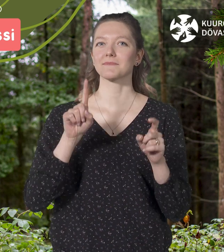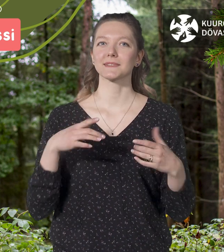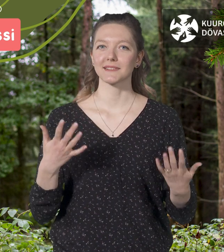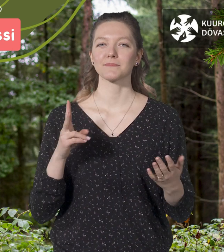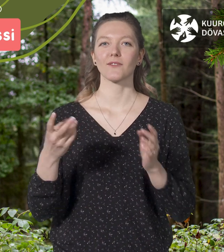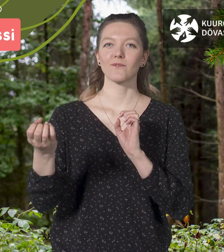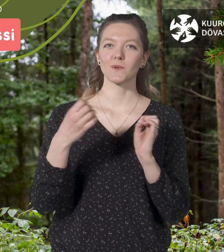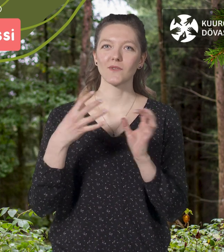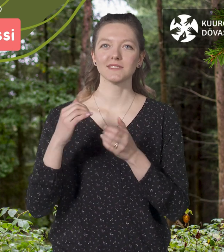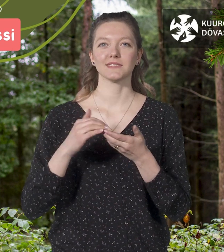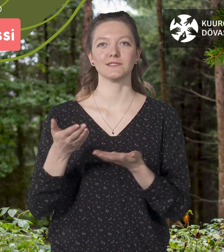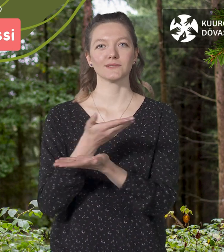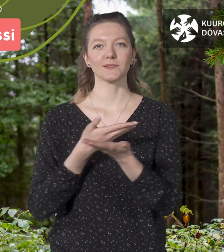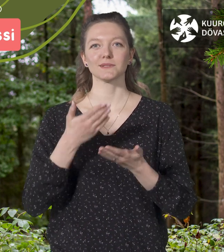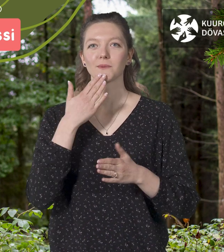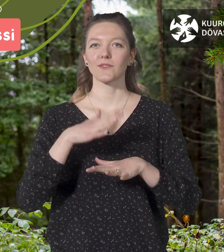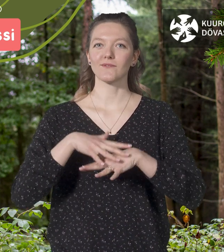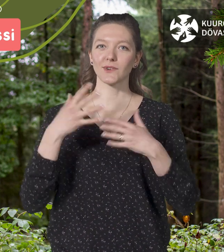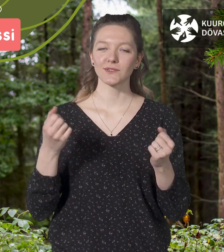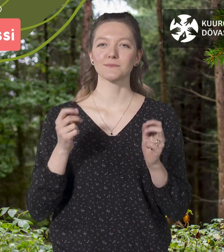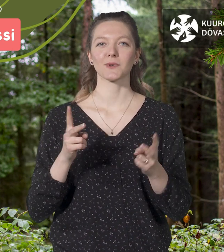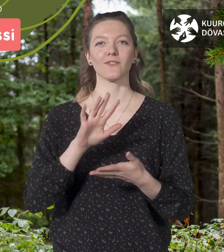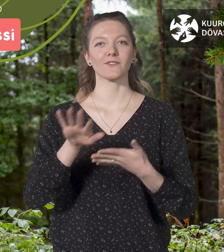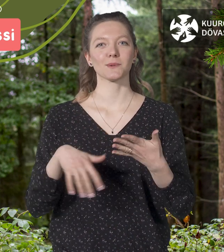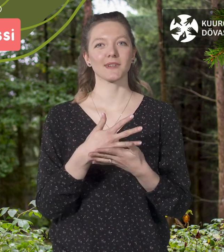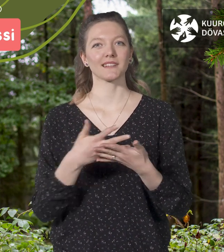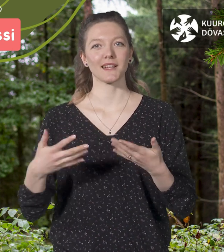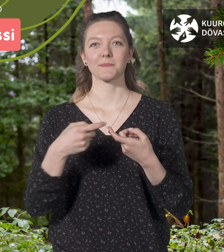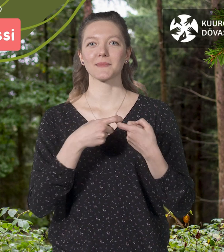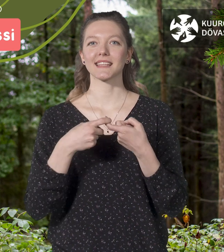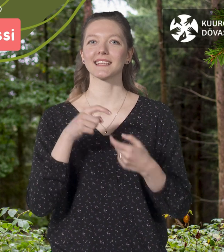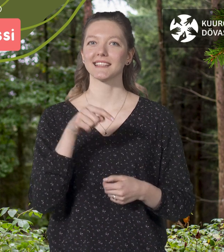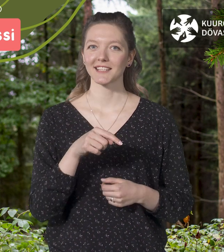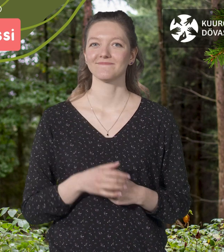vuorovaikutus ja sosiaalinen hyvinvointi sekä viittomakielisyys perheessä.